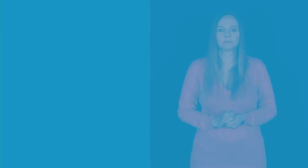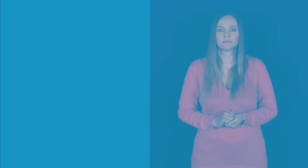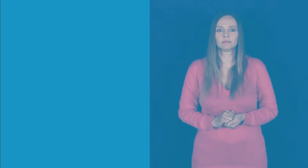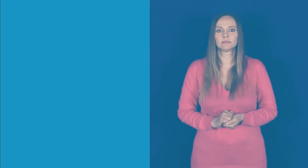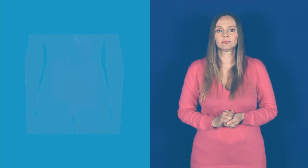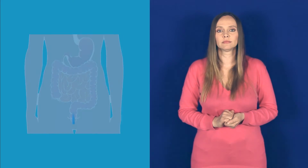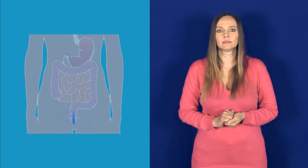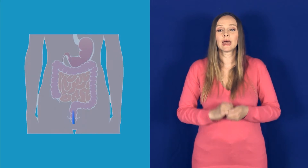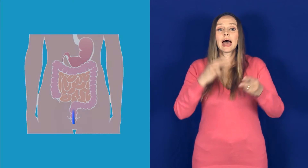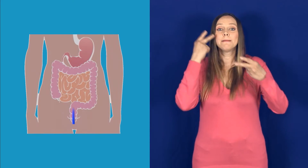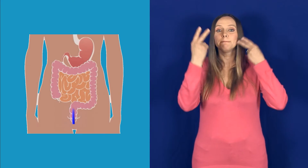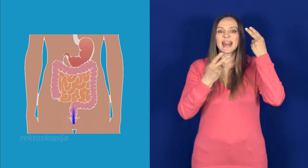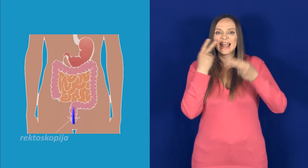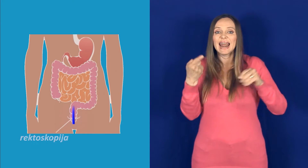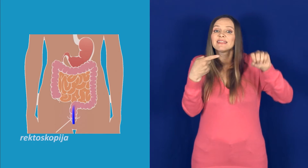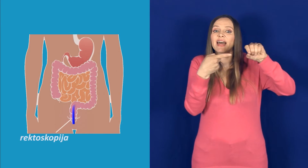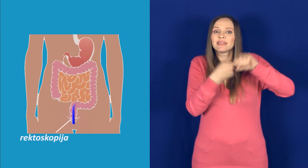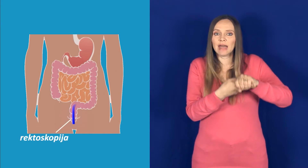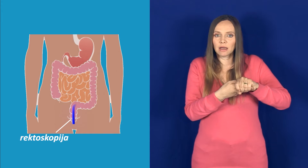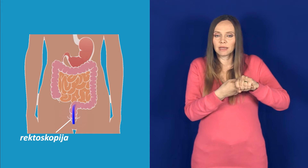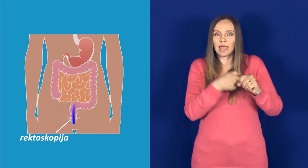Pregled danke se imenuje rektoskopija.